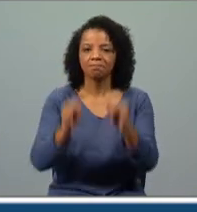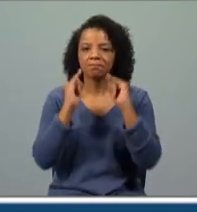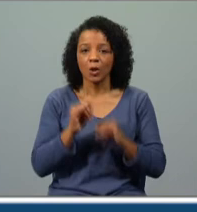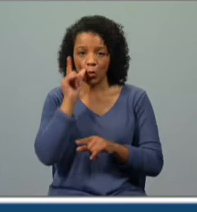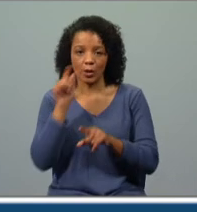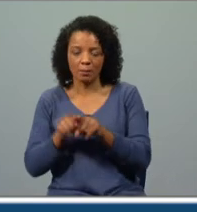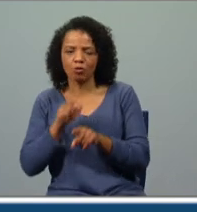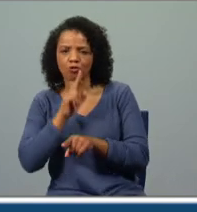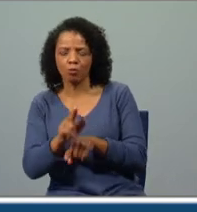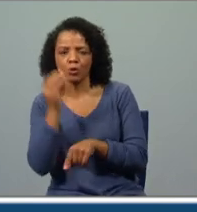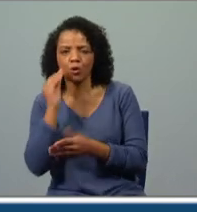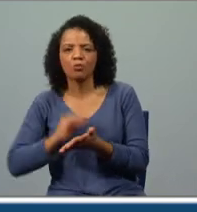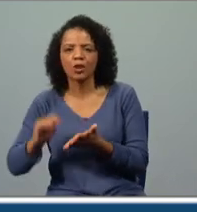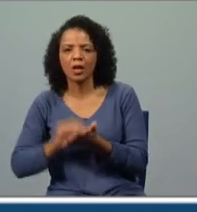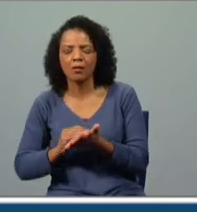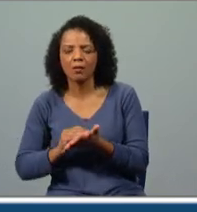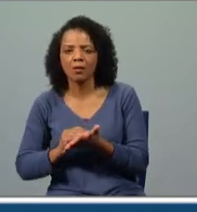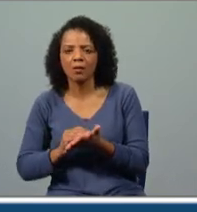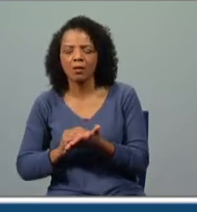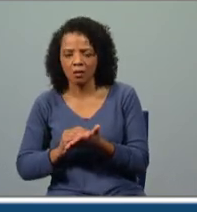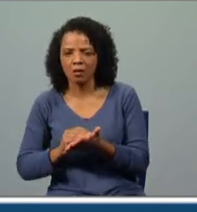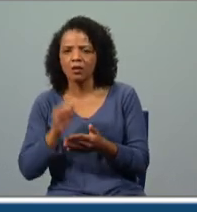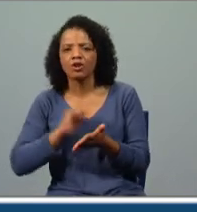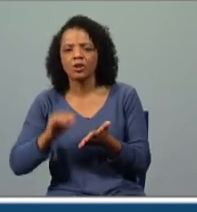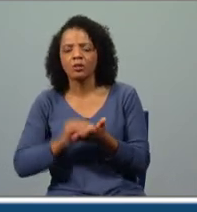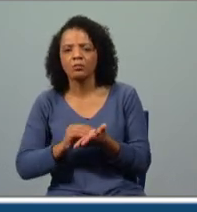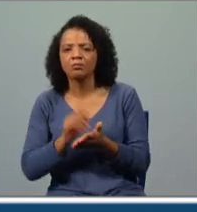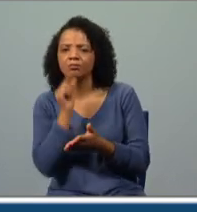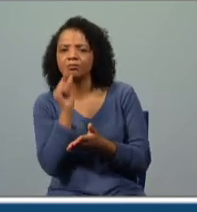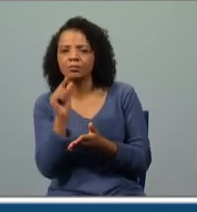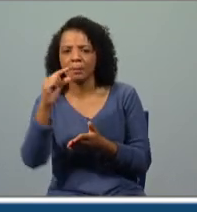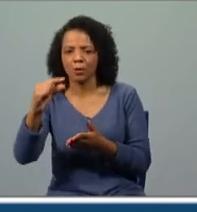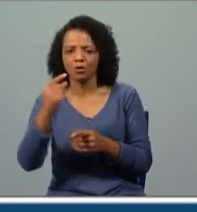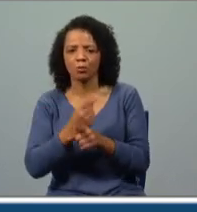ir que está escrito com letra minúscula e por quê Porque no primeiro é o nome go 是小寫的為什麼因為第一個是名字